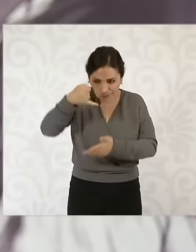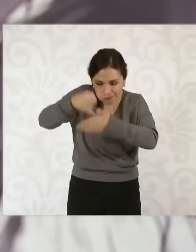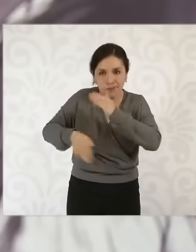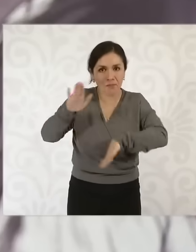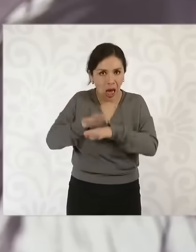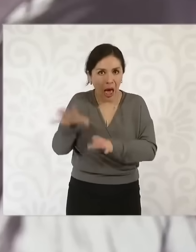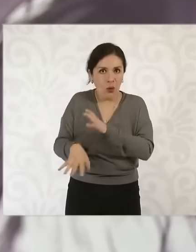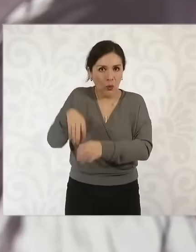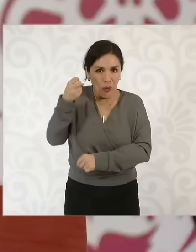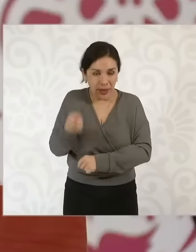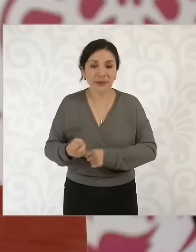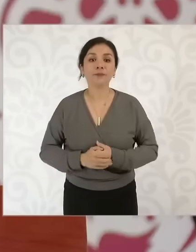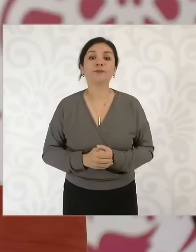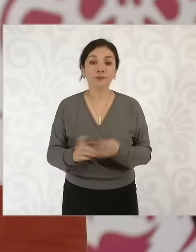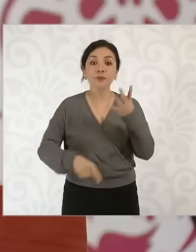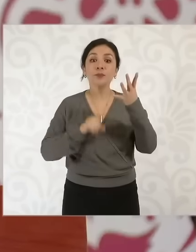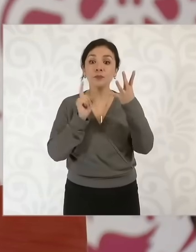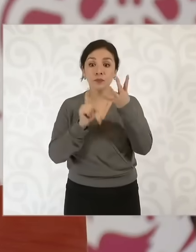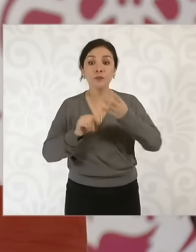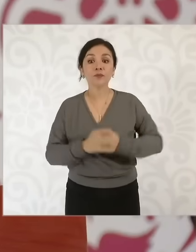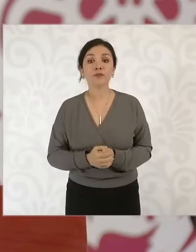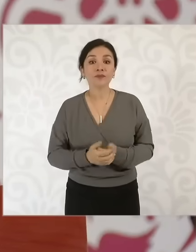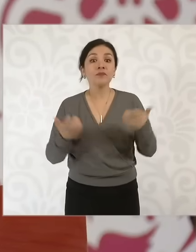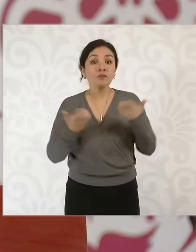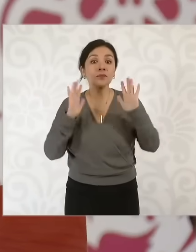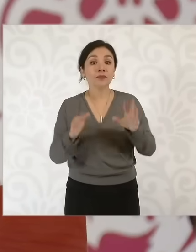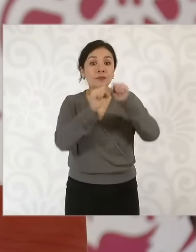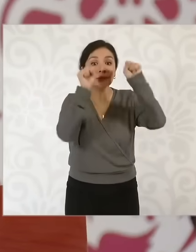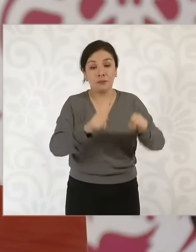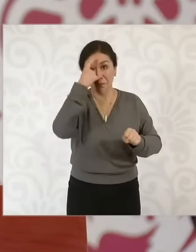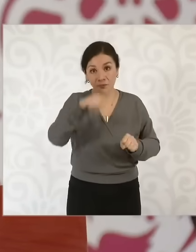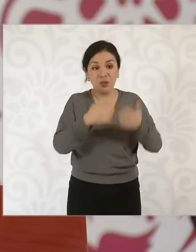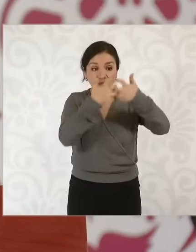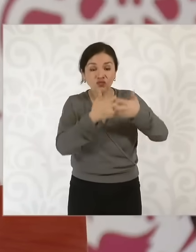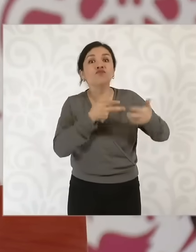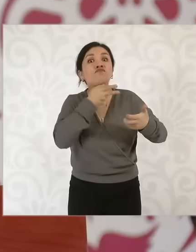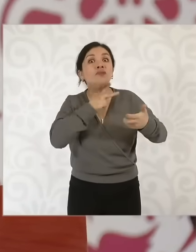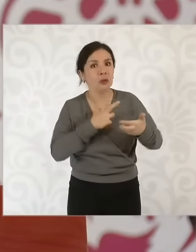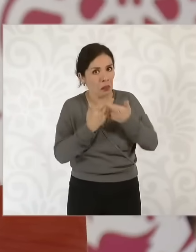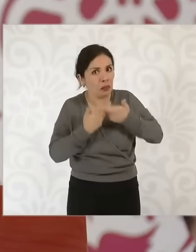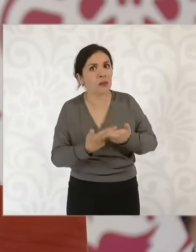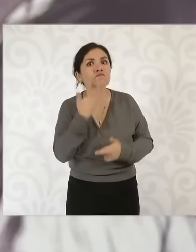La cuarta es eh dado que construimos un sistema de refinación robusto, lo que vamos a es vamos a